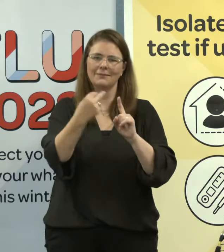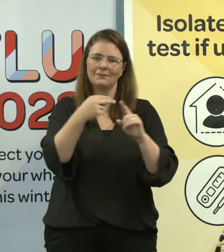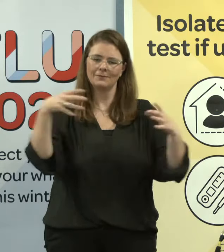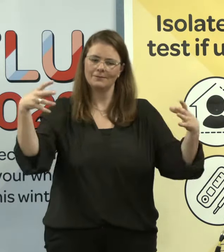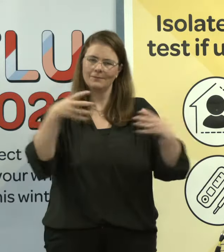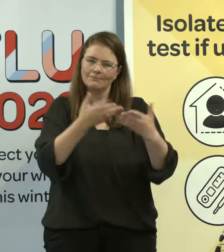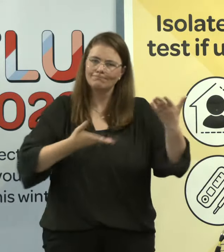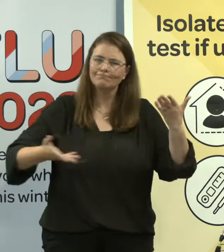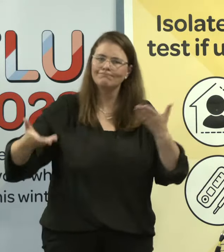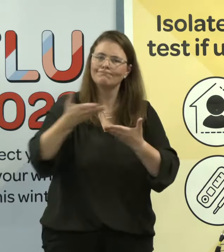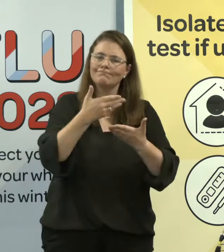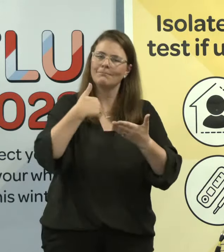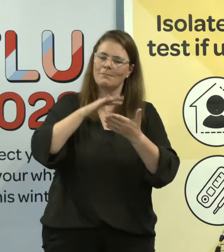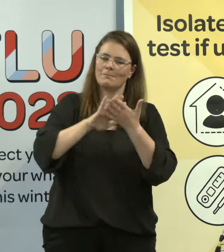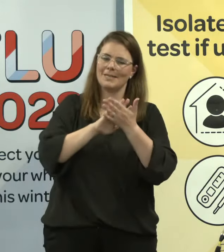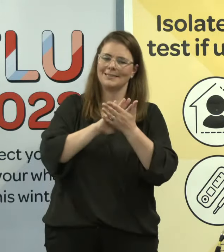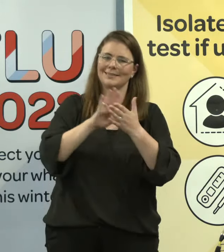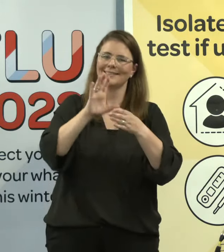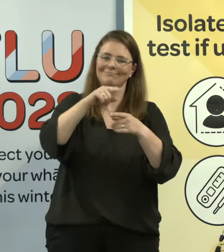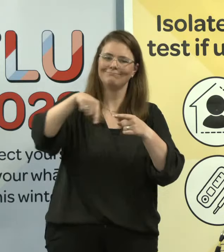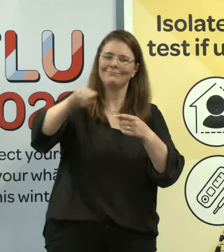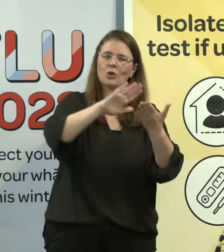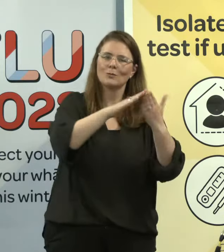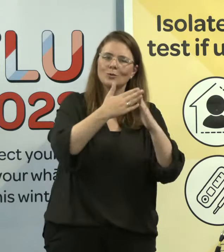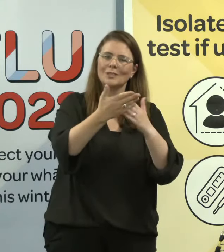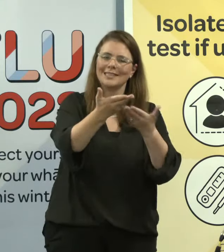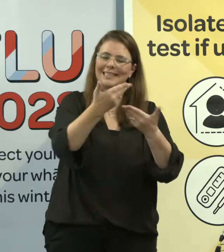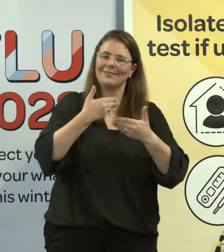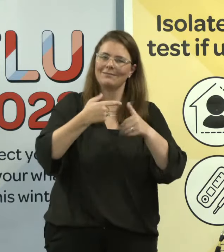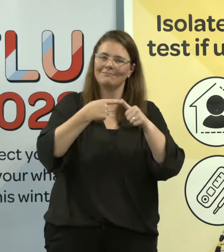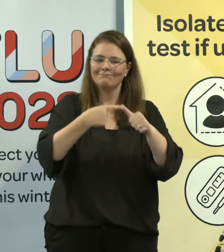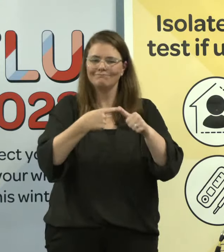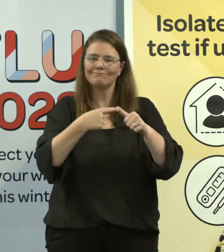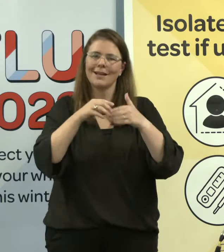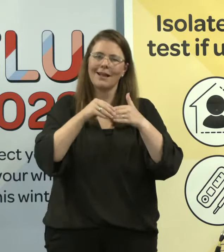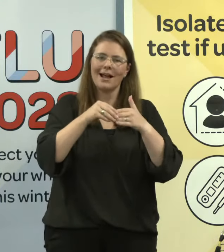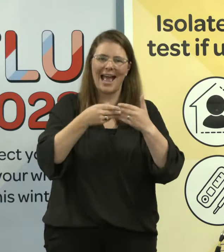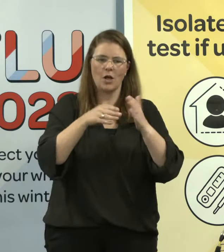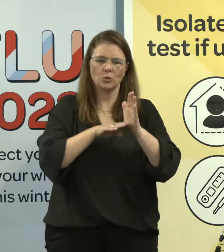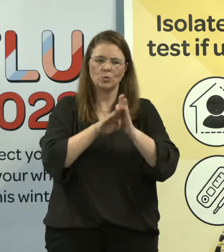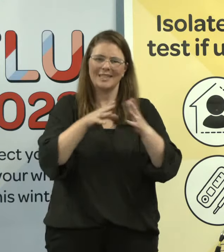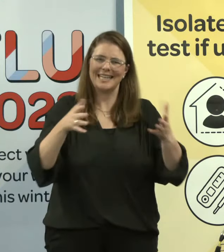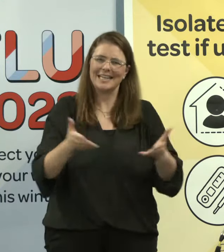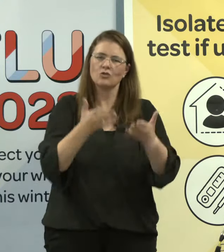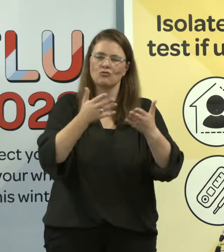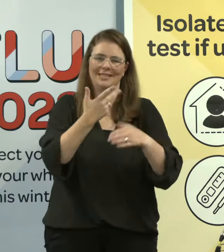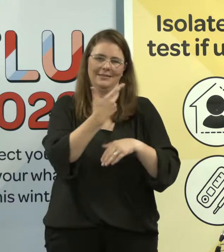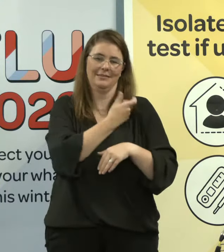me titiro tatou... Ko te kano kano mate tamariki he mea e